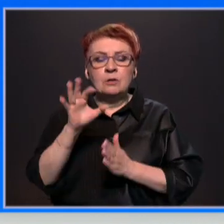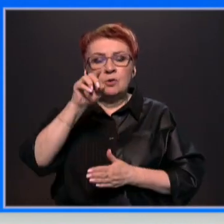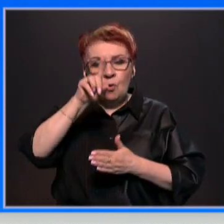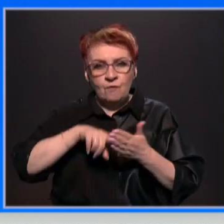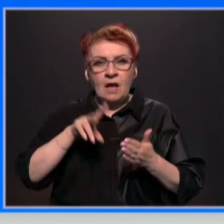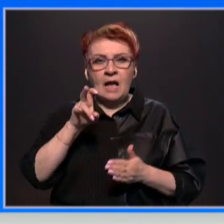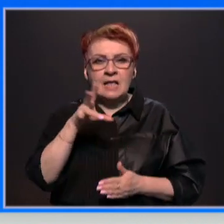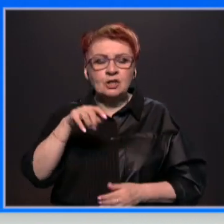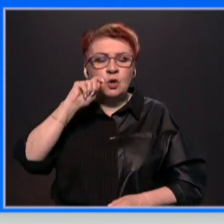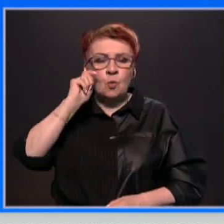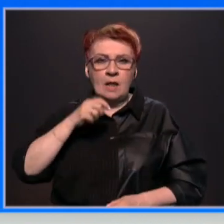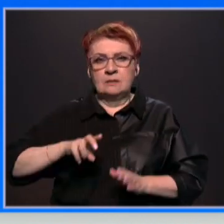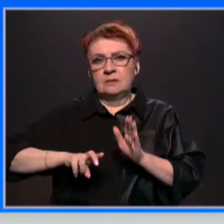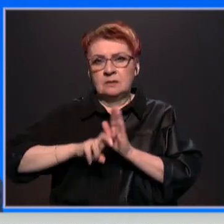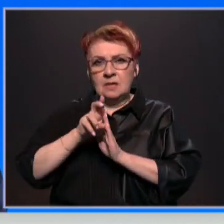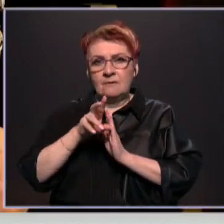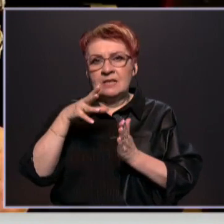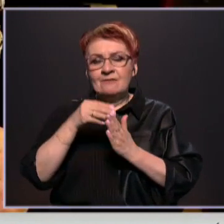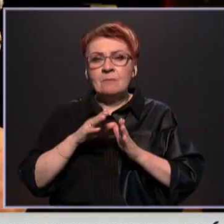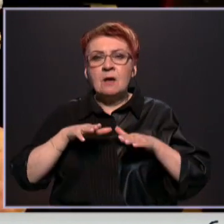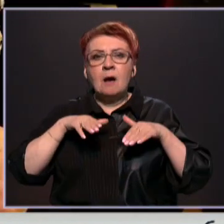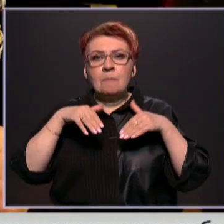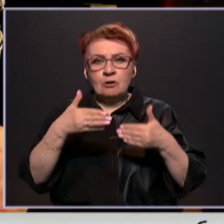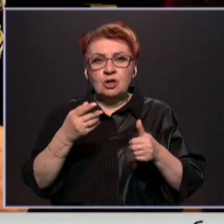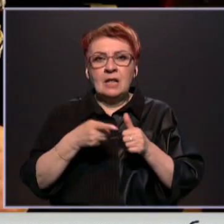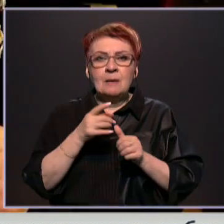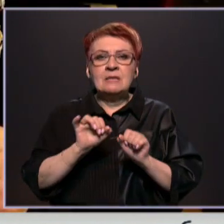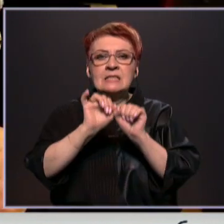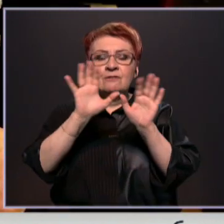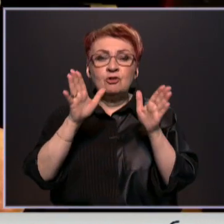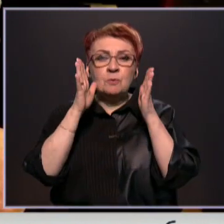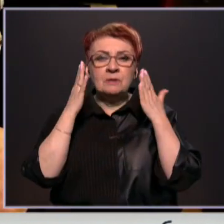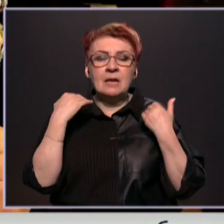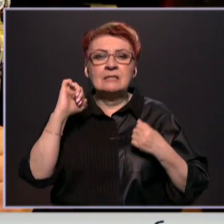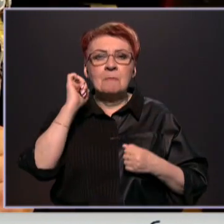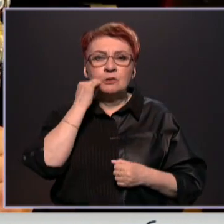канонической украинской церкви в своем обращении на имя святейшего патриарха Московского и всея